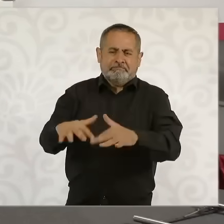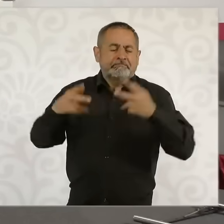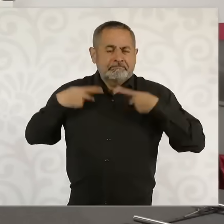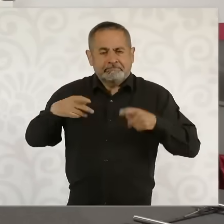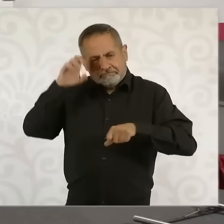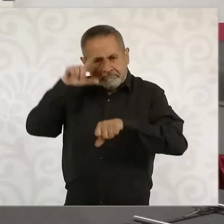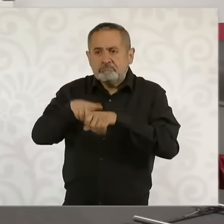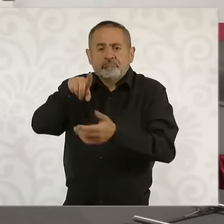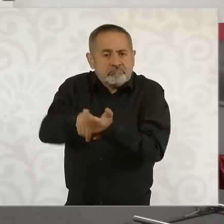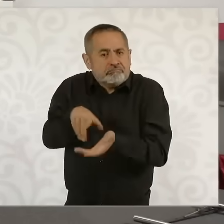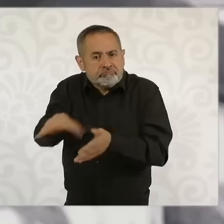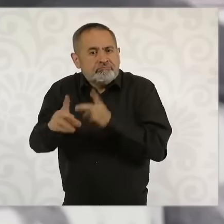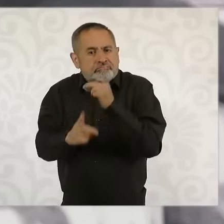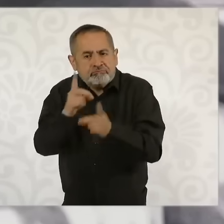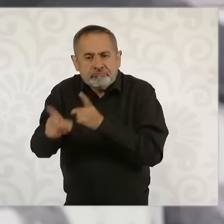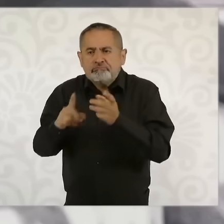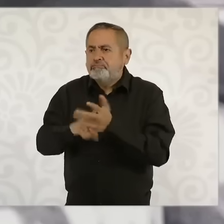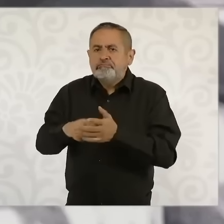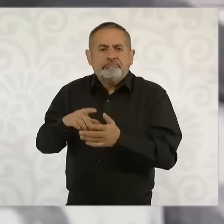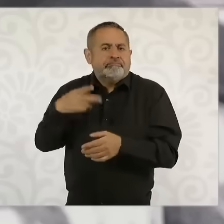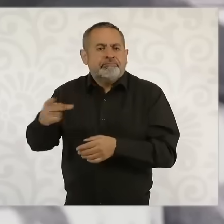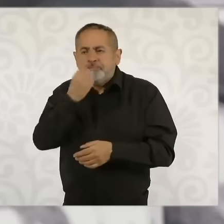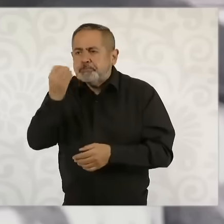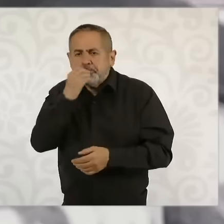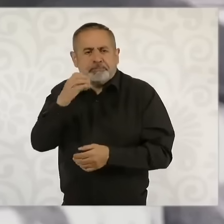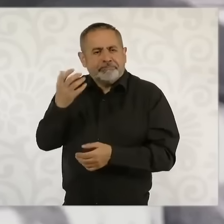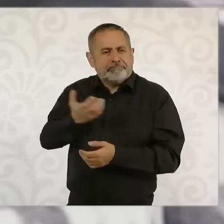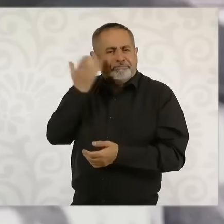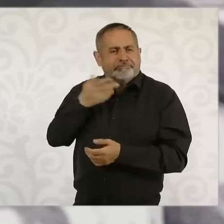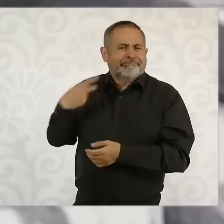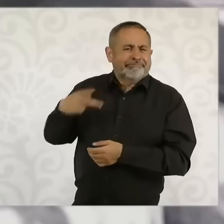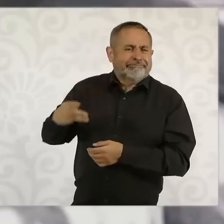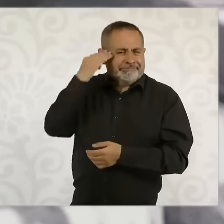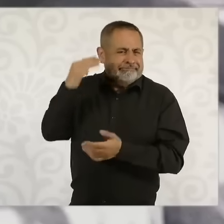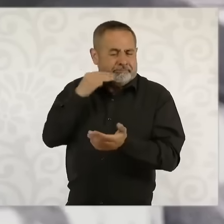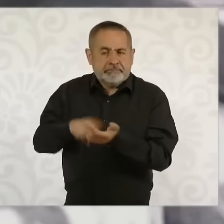del deporte y la gastronomía de la región. El otro parque que tenemos es el Dend Buxmal. Este